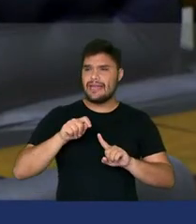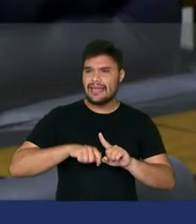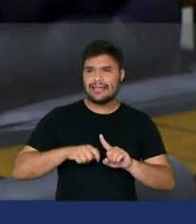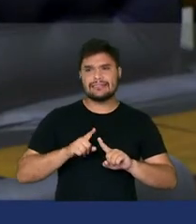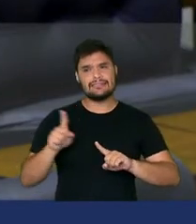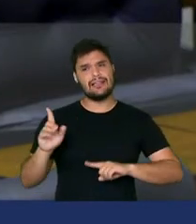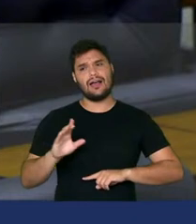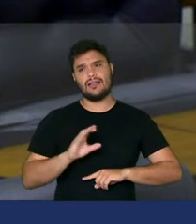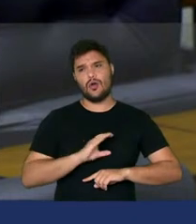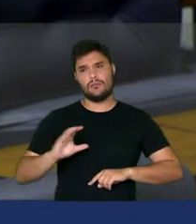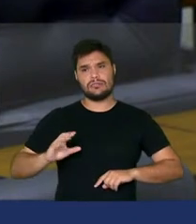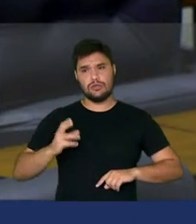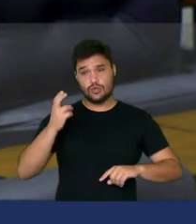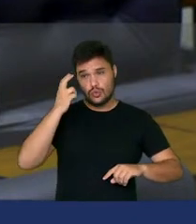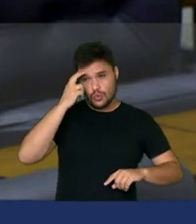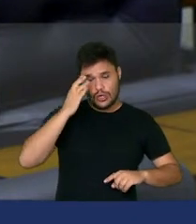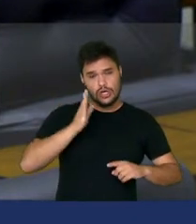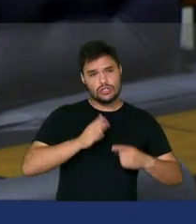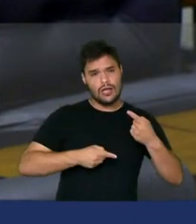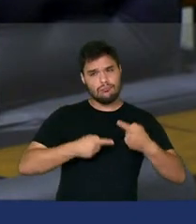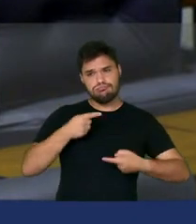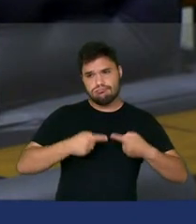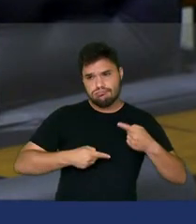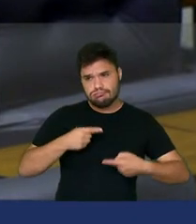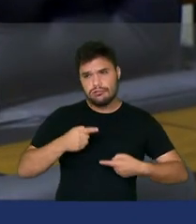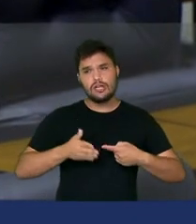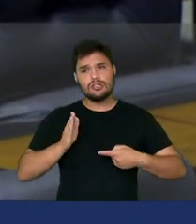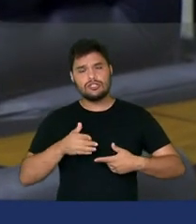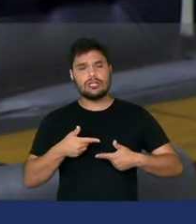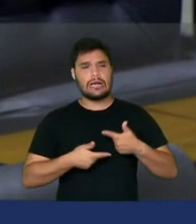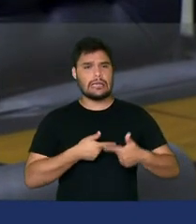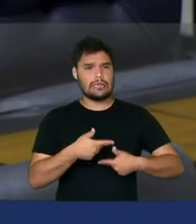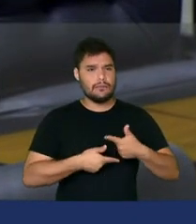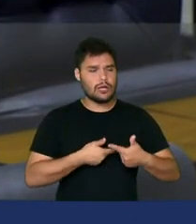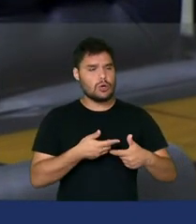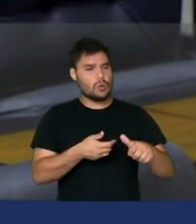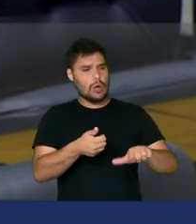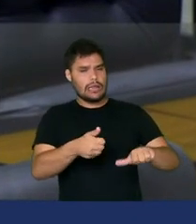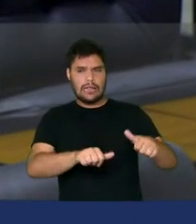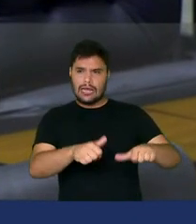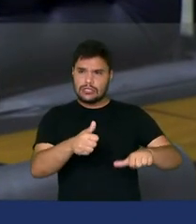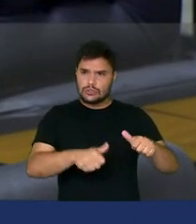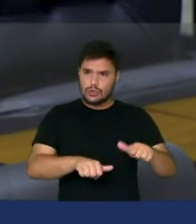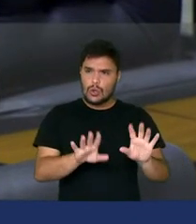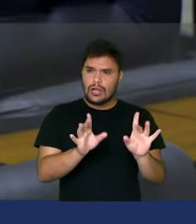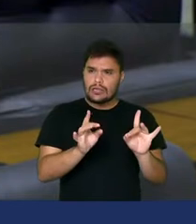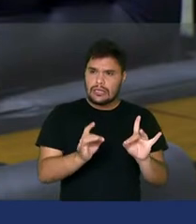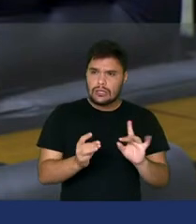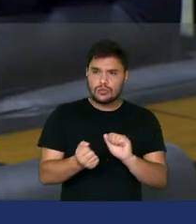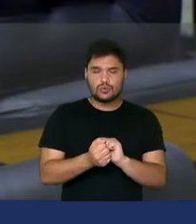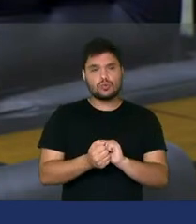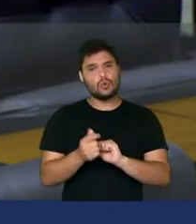PROJETO NA PAUTA PORQUE O PROJETO ESTÁ HÁ MESES NA COMISSÃO DE CULTURA, FOI DEBATIDO, FOI TRABALHADO, FOI ANALISADO COM TODOS OS